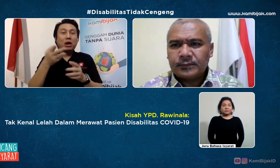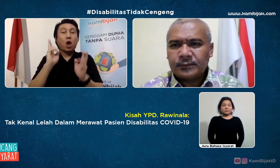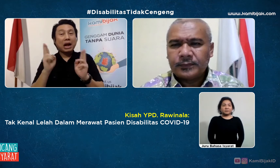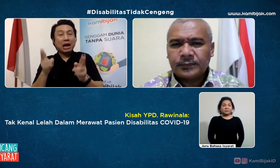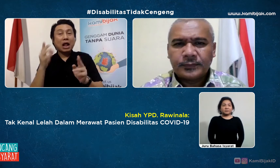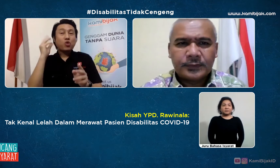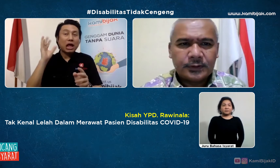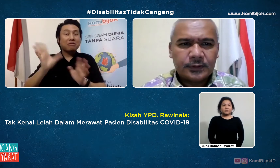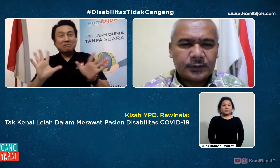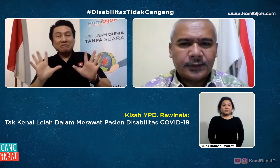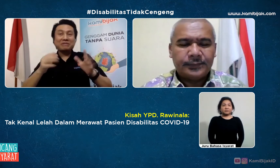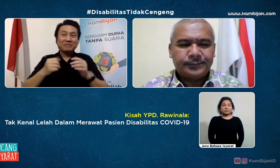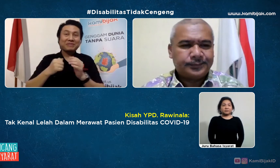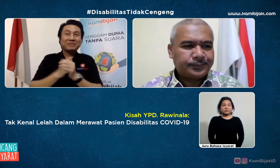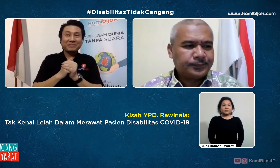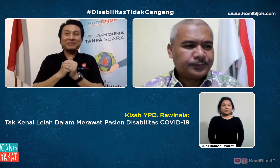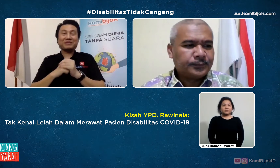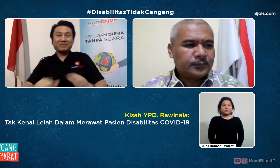kita coba lagi apakah sudah normal lagi suaranya ya oke